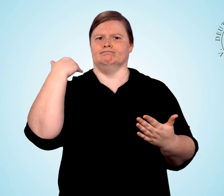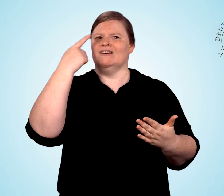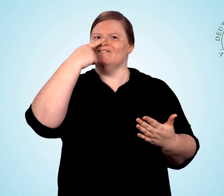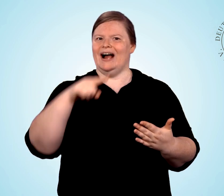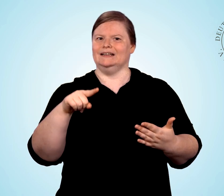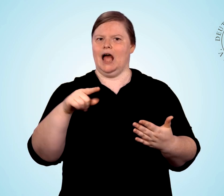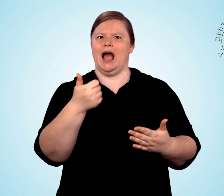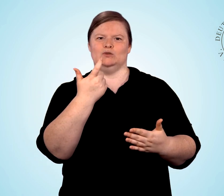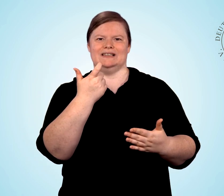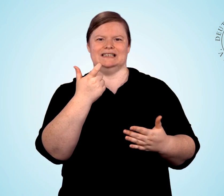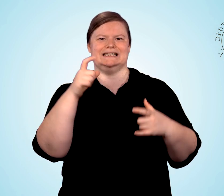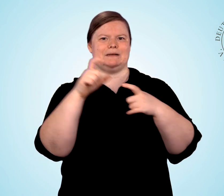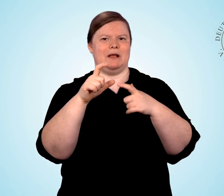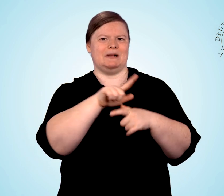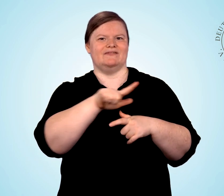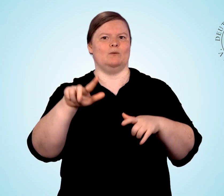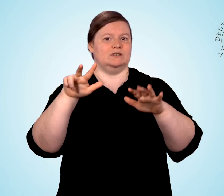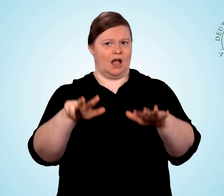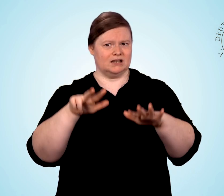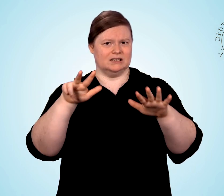Am Freitag, den 21.09.2018, hat das Verbändebündnis der Zivilgesellschaft